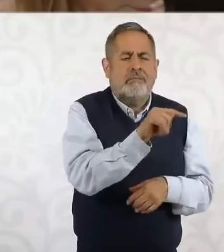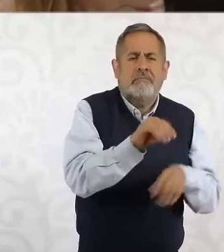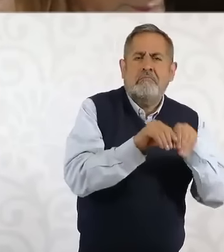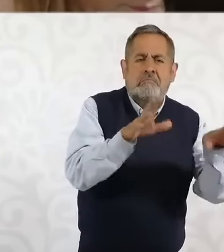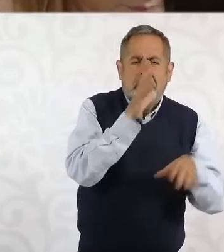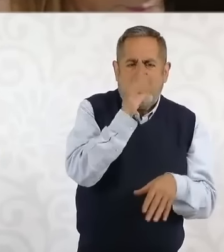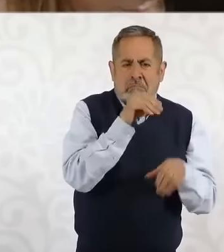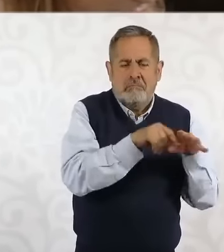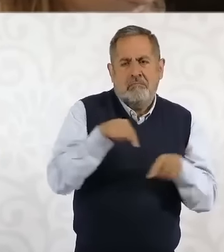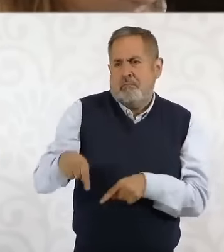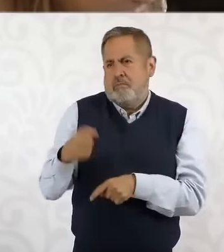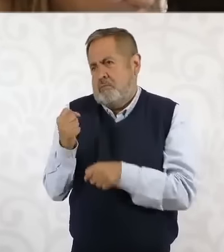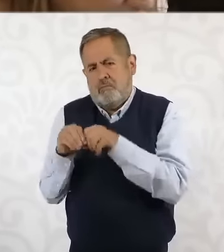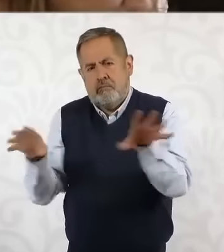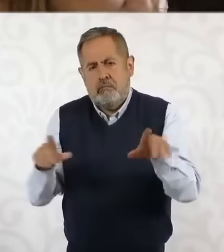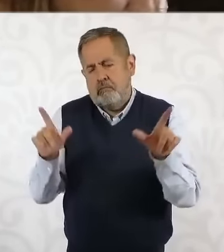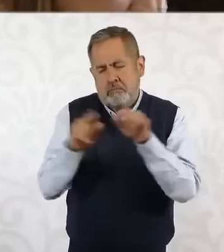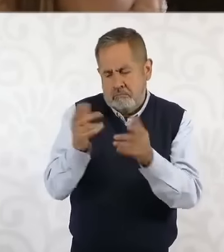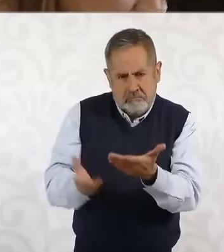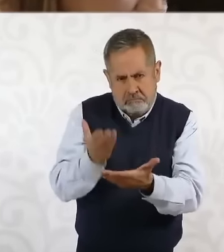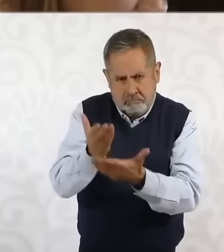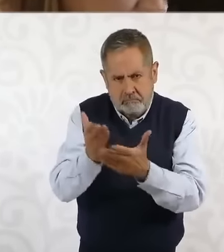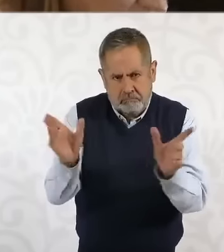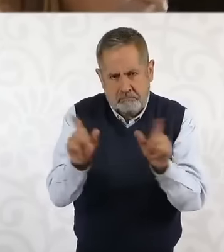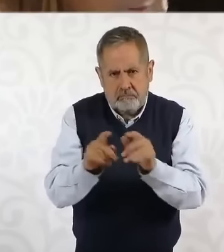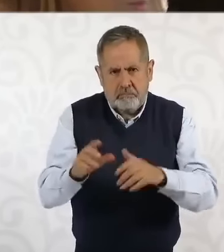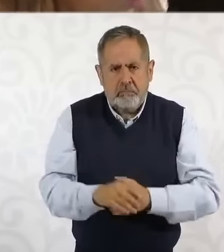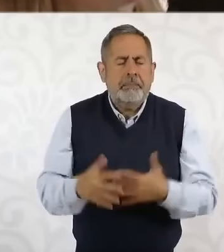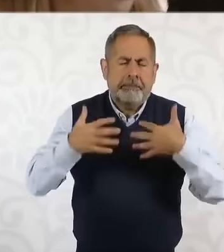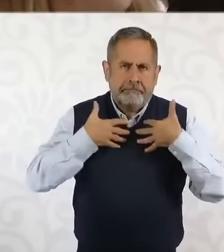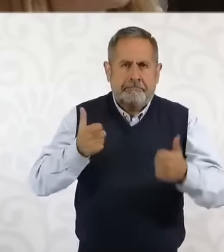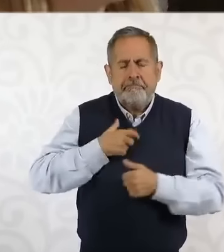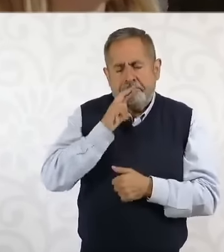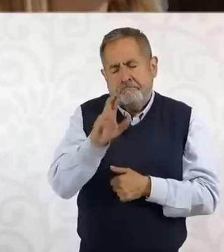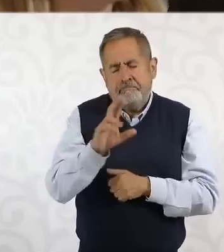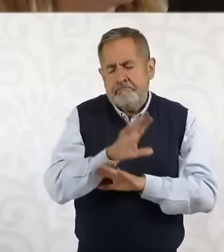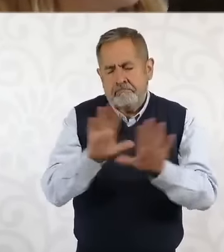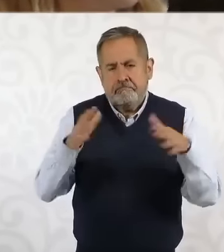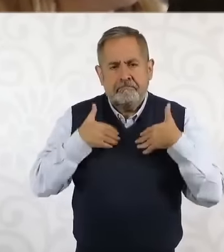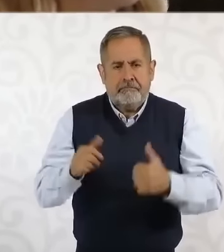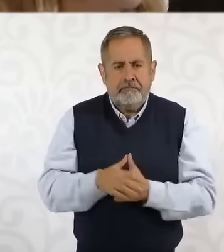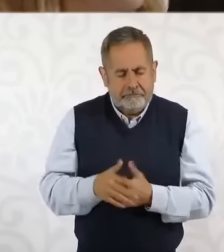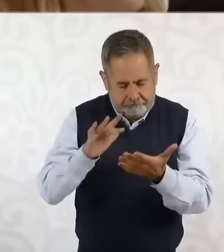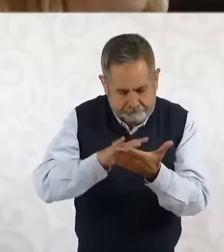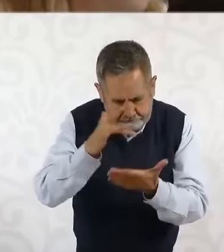era nada más este planteamiento. Entiendo ahora su respuesta y le agradezco que me haya dado la